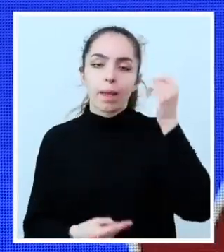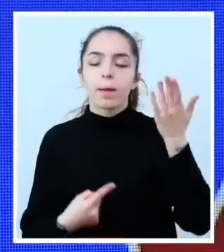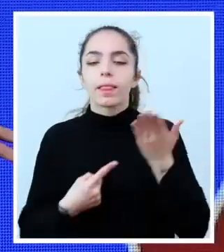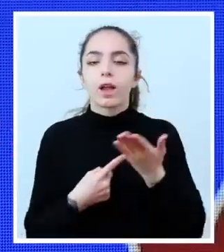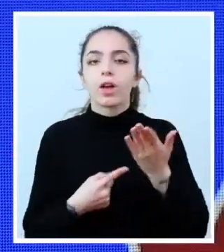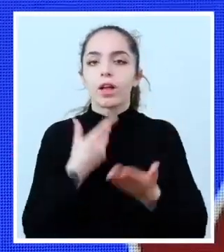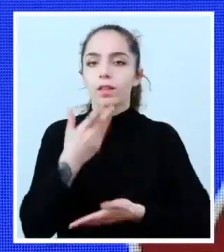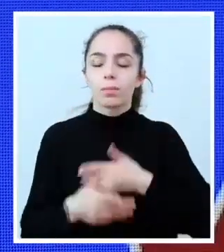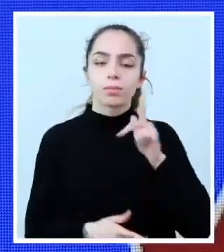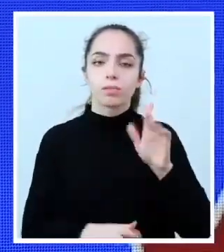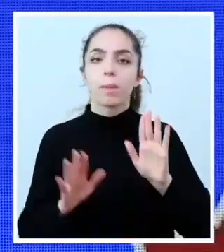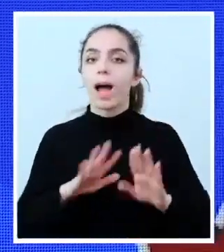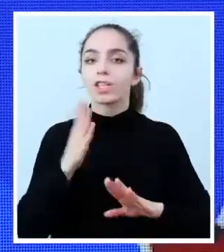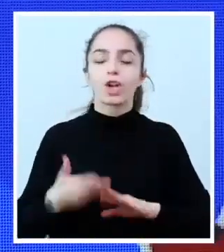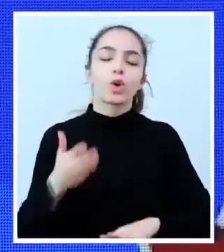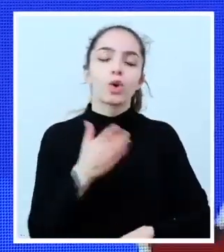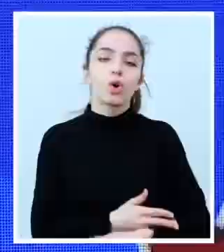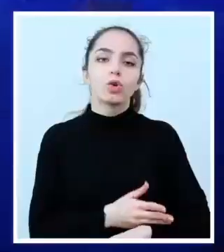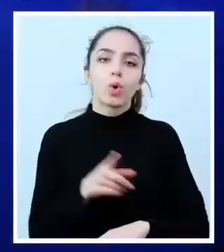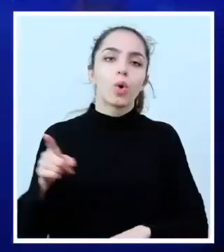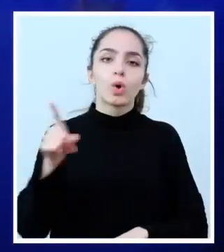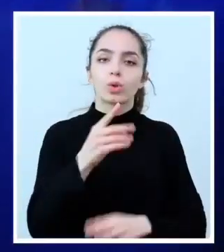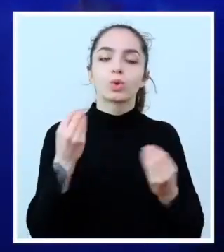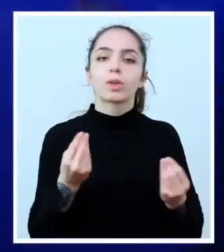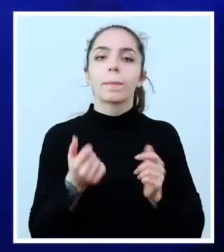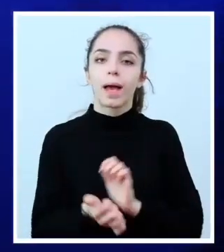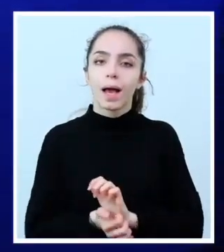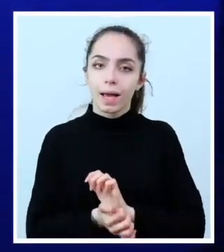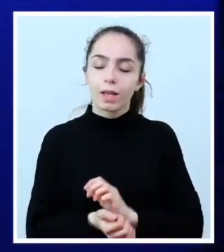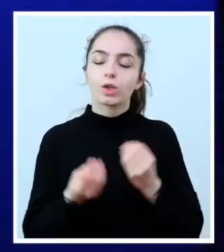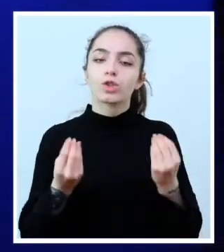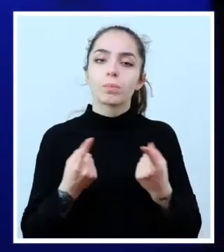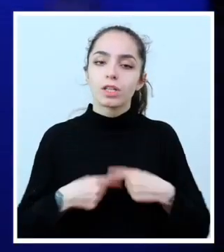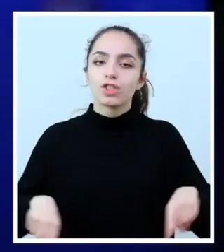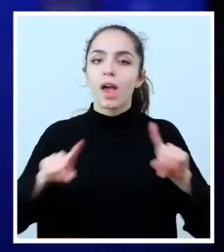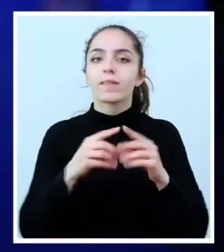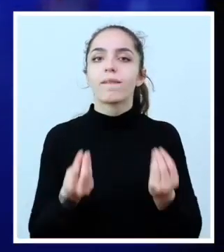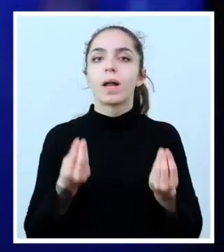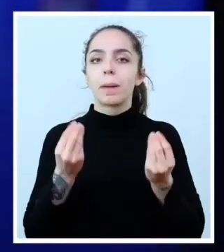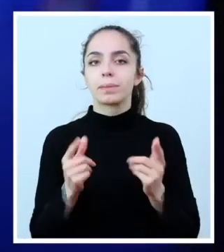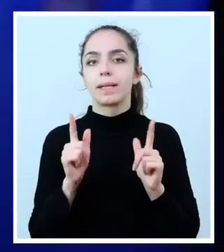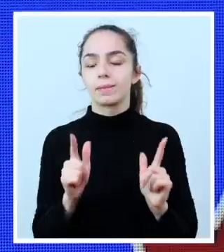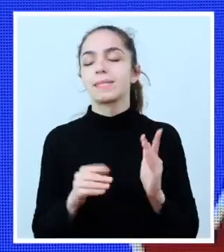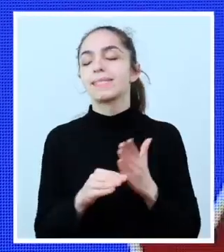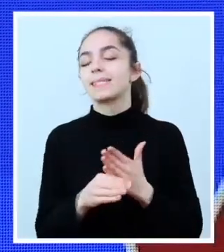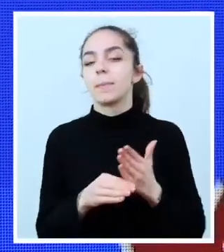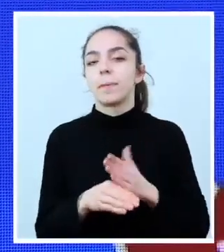Onlara bilim ve teknolojiyi anlatmamız gerekiyor ama her şeyden önce... onlara güzel bir aile, güzel bir çevre sunmamız gerekiyor.